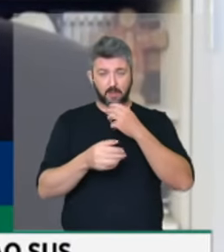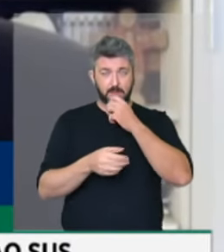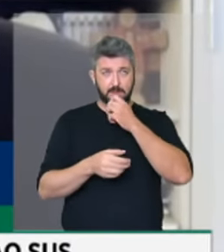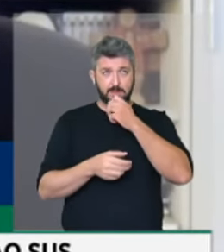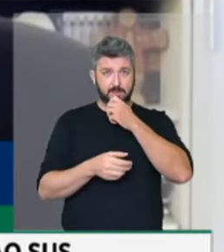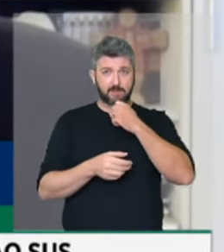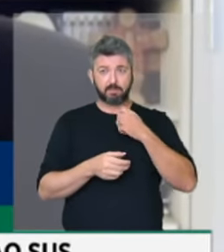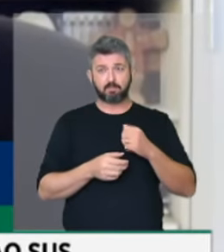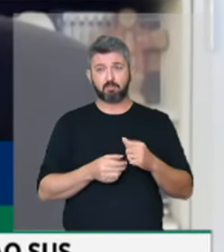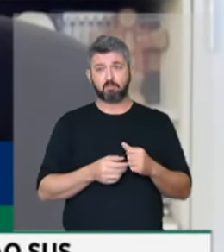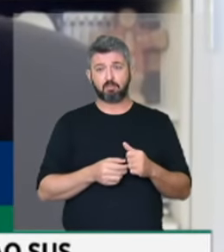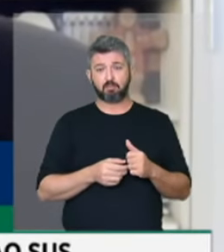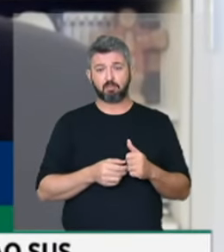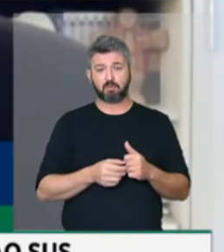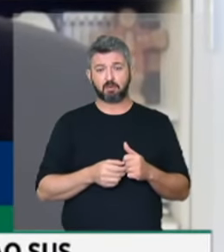SEM SABER QUANTO É A CONTA DE UMA DIÁRIA. PORQUE NA